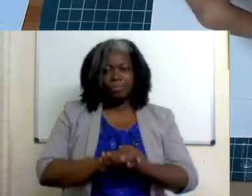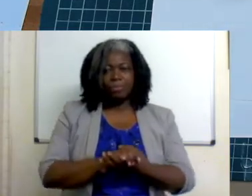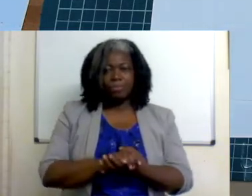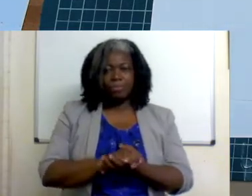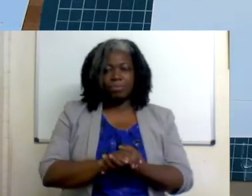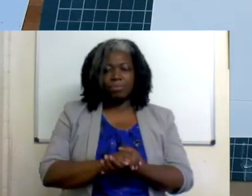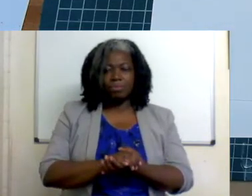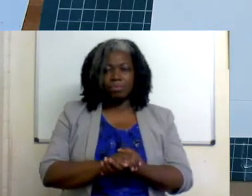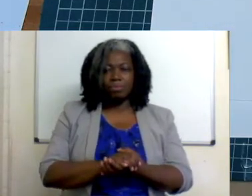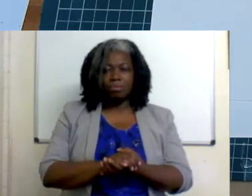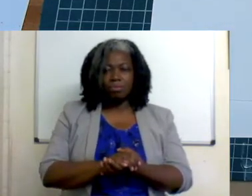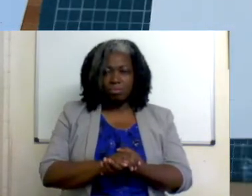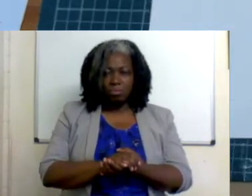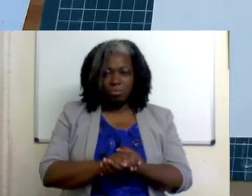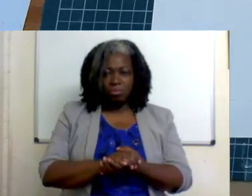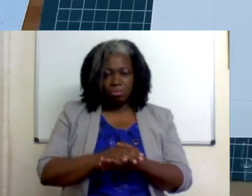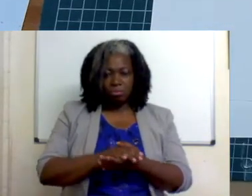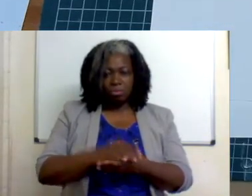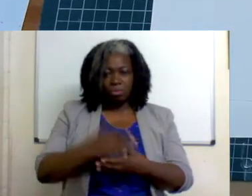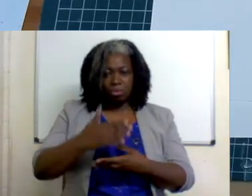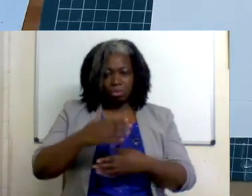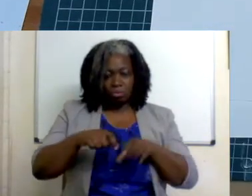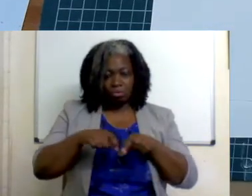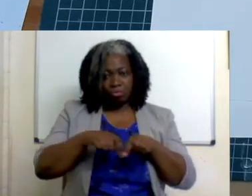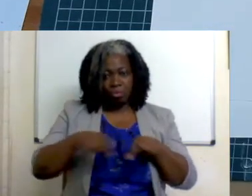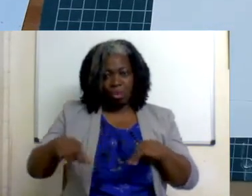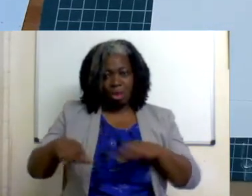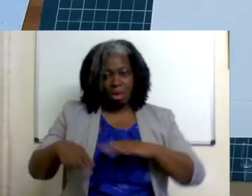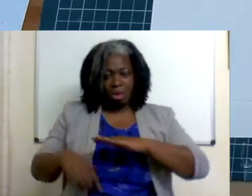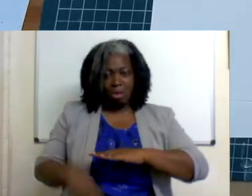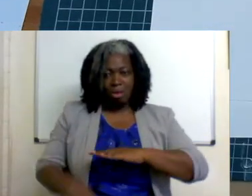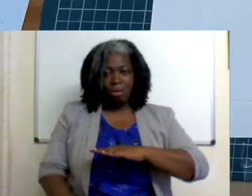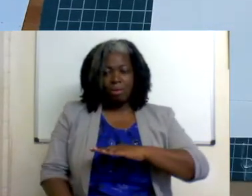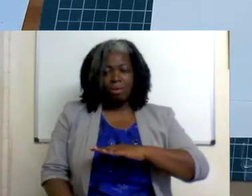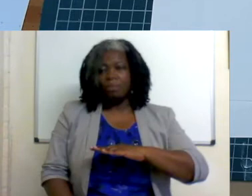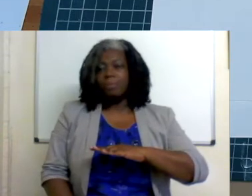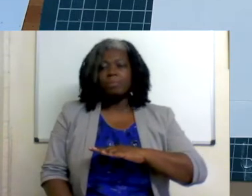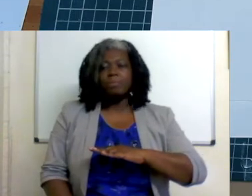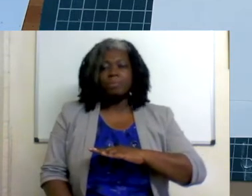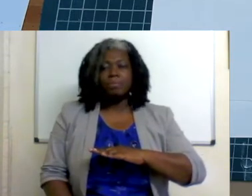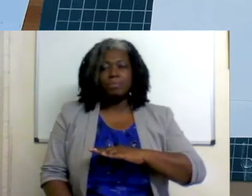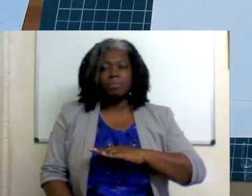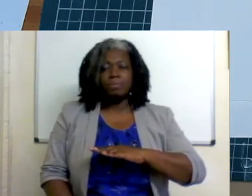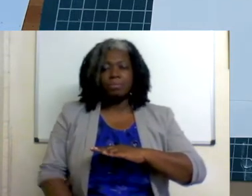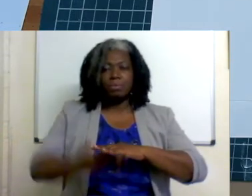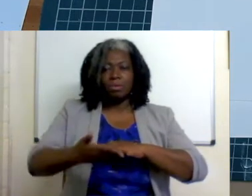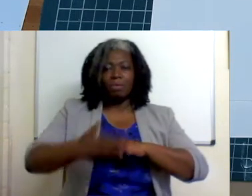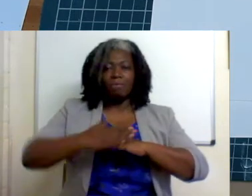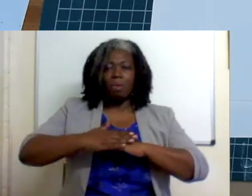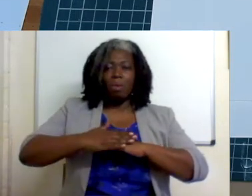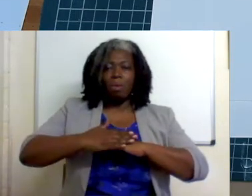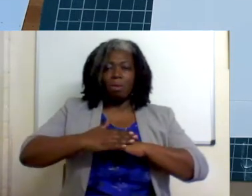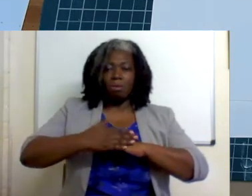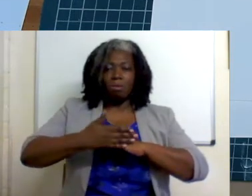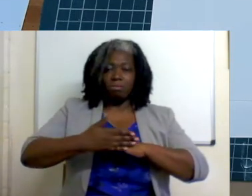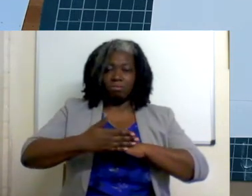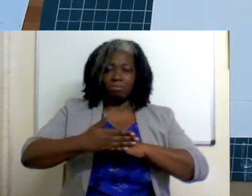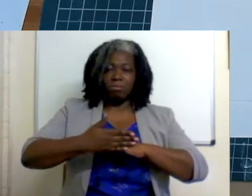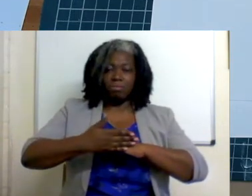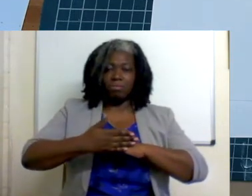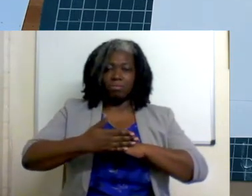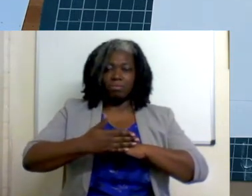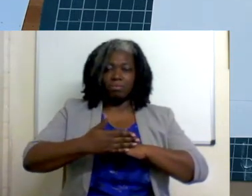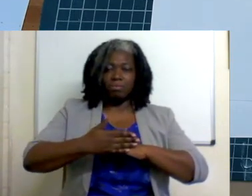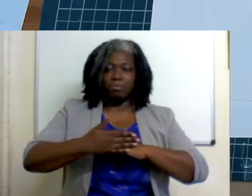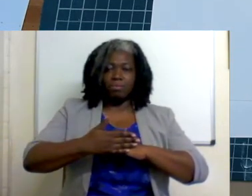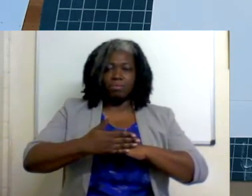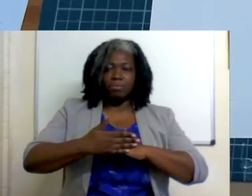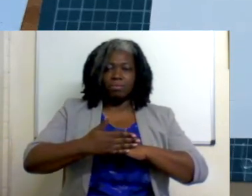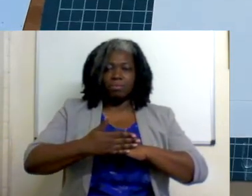co delam, a dam to pravitko na ten spoj a slozim to k tomu okraji, Dobre,